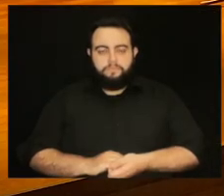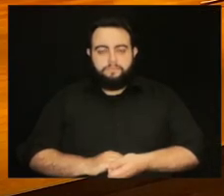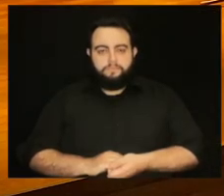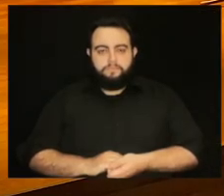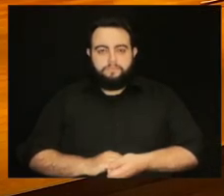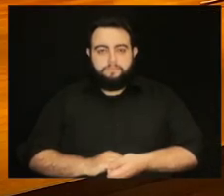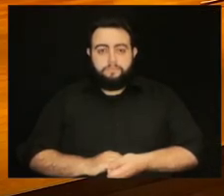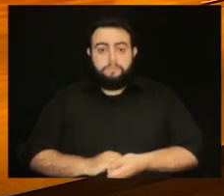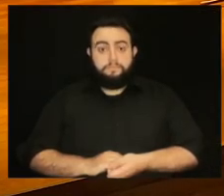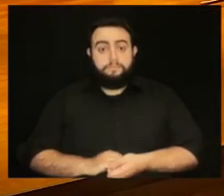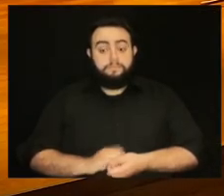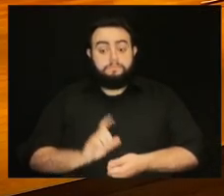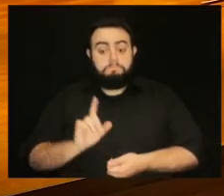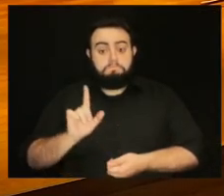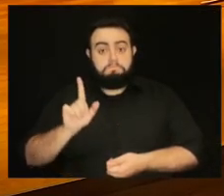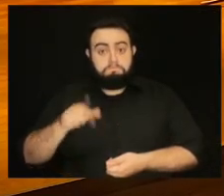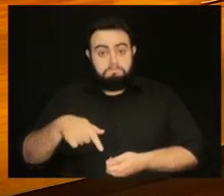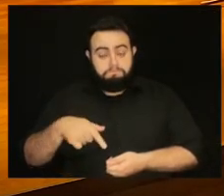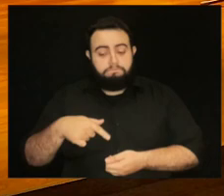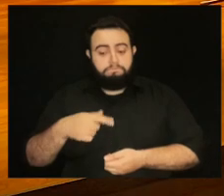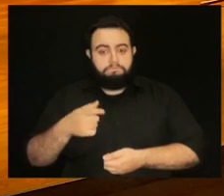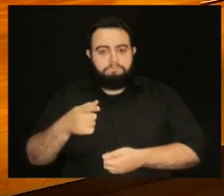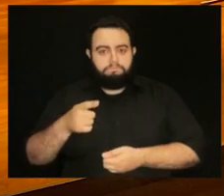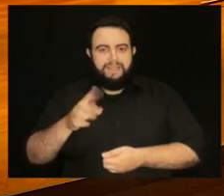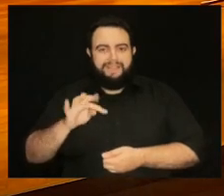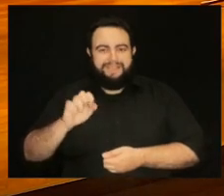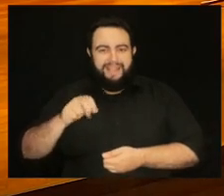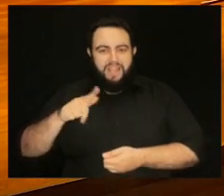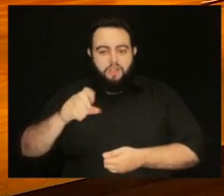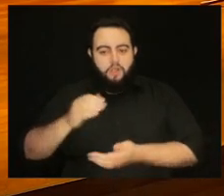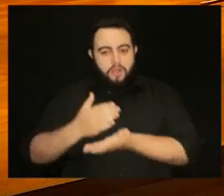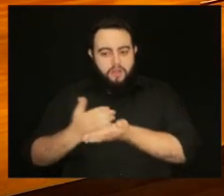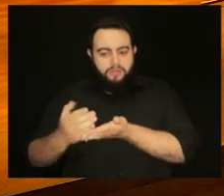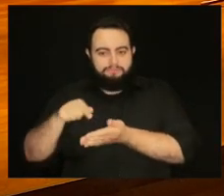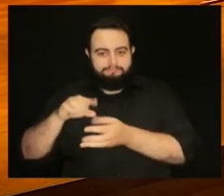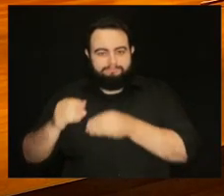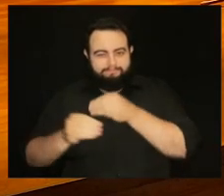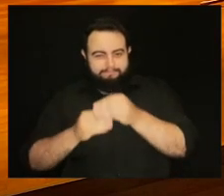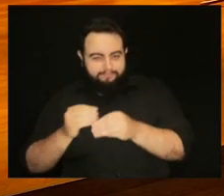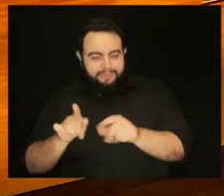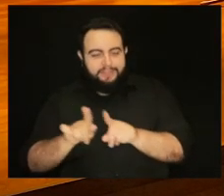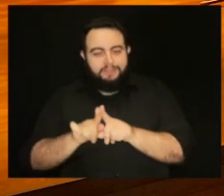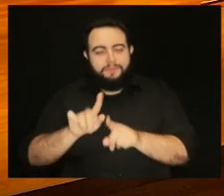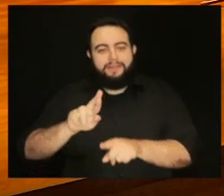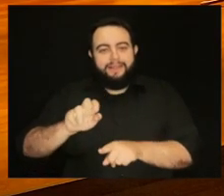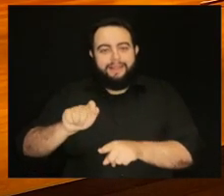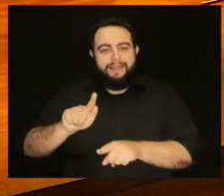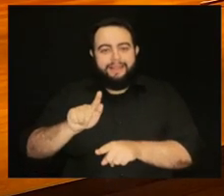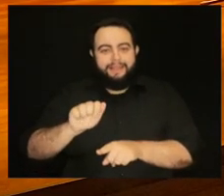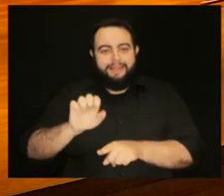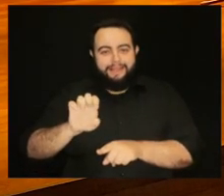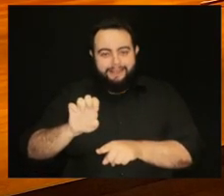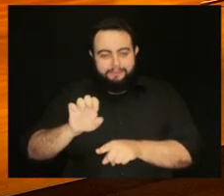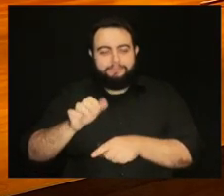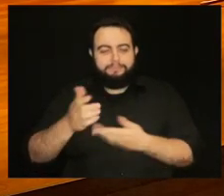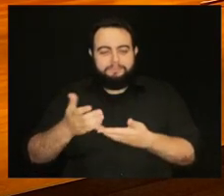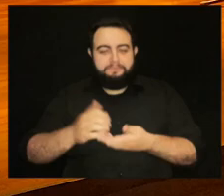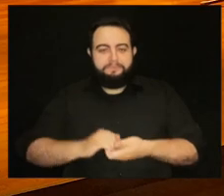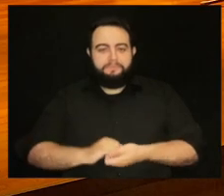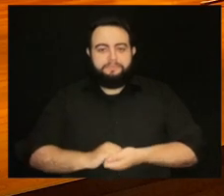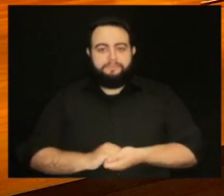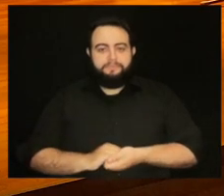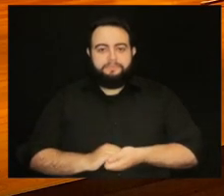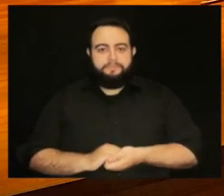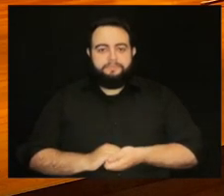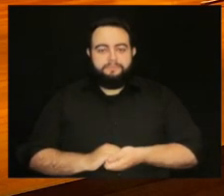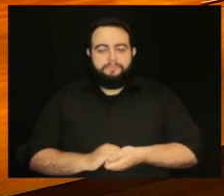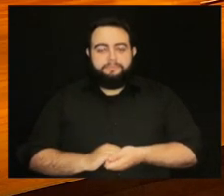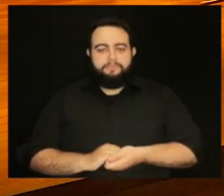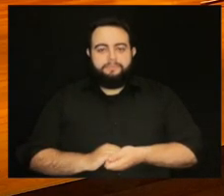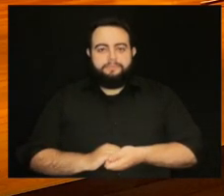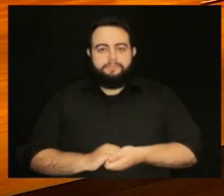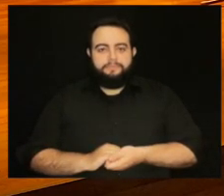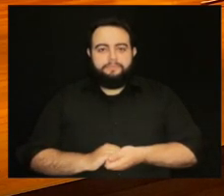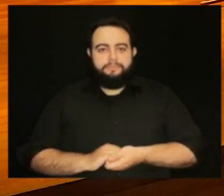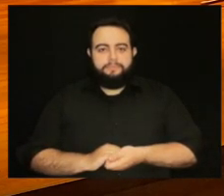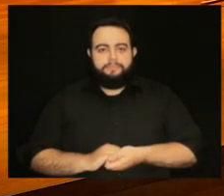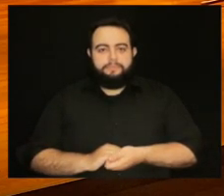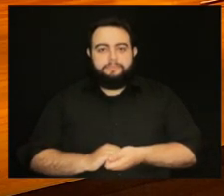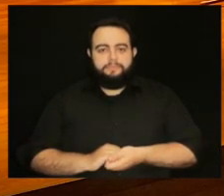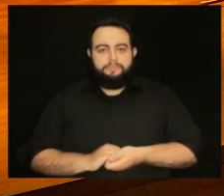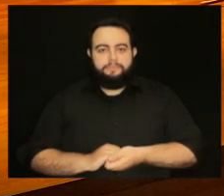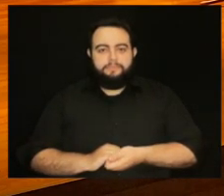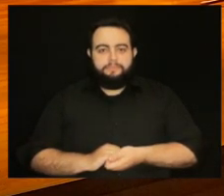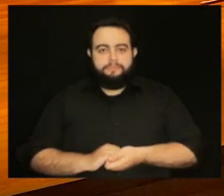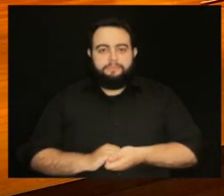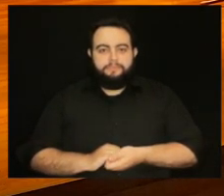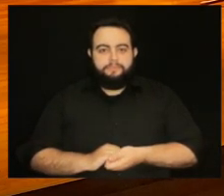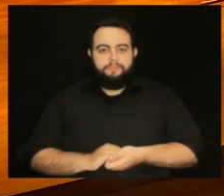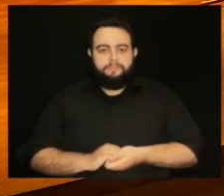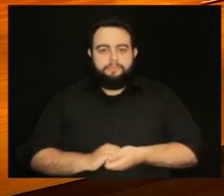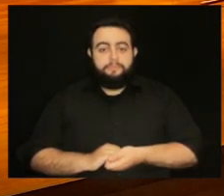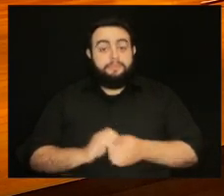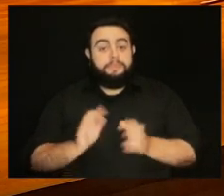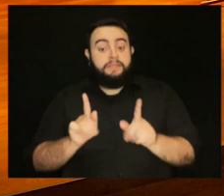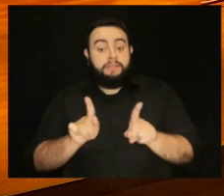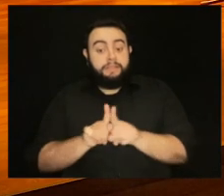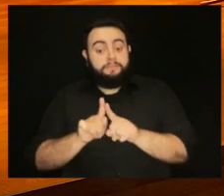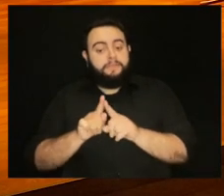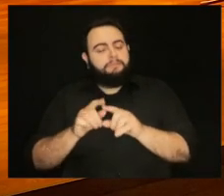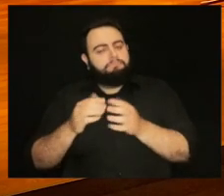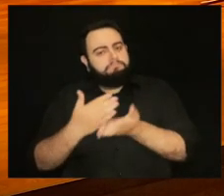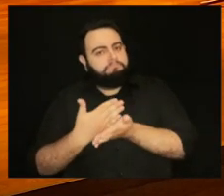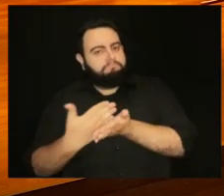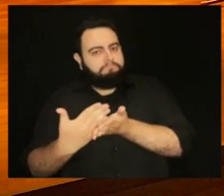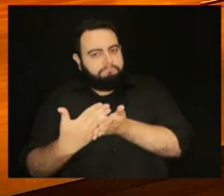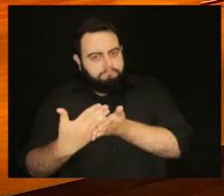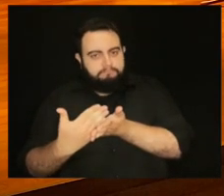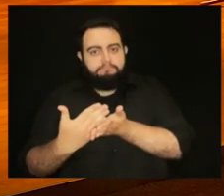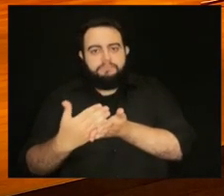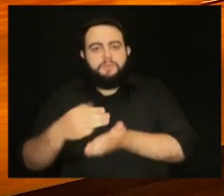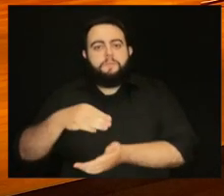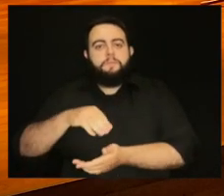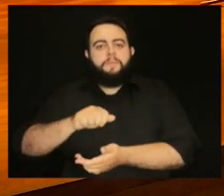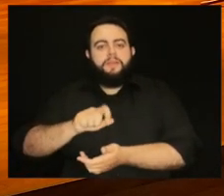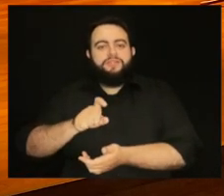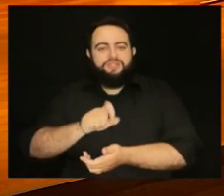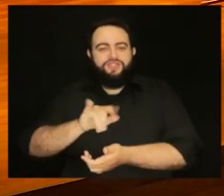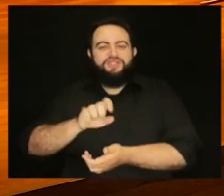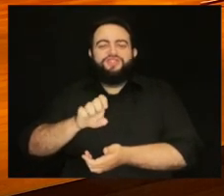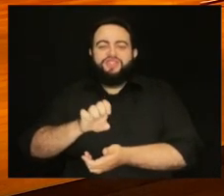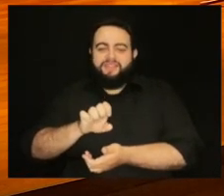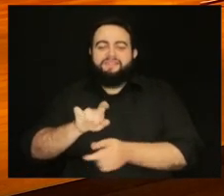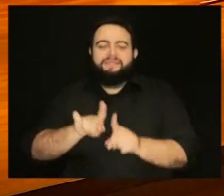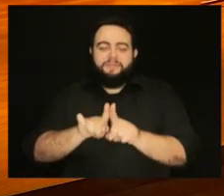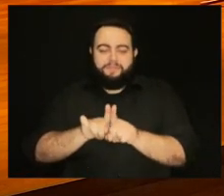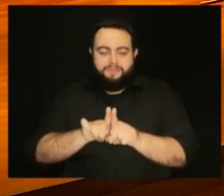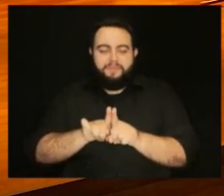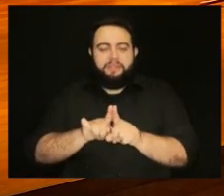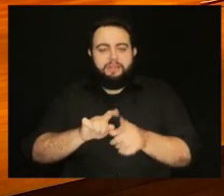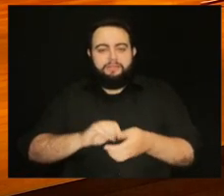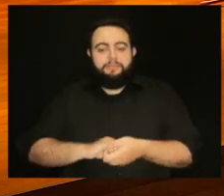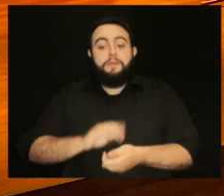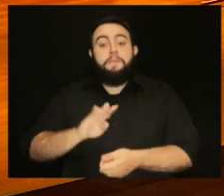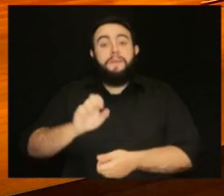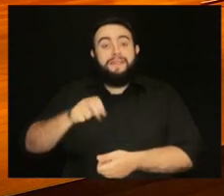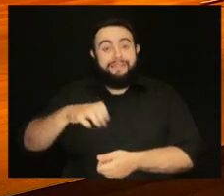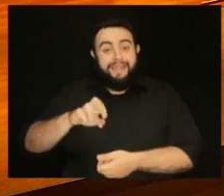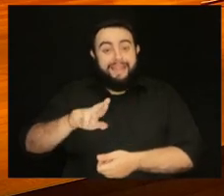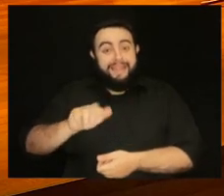que está na origem do tango, está na origem do ragtime [Música], está na origem do maxixe também. A Habanera ela é